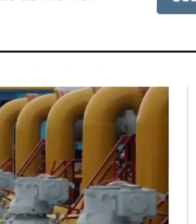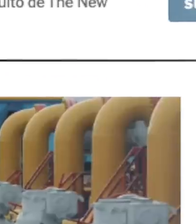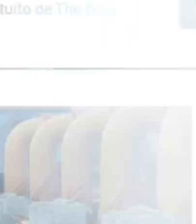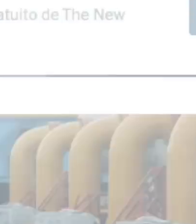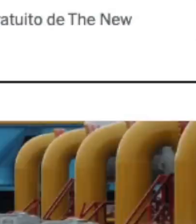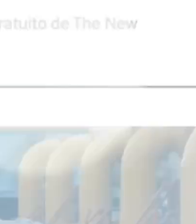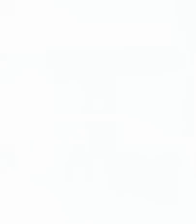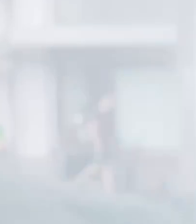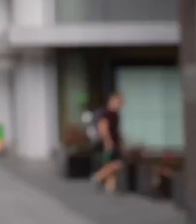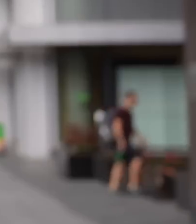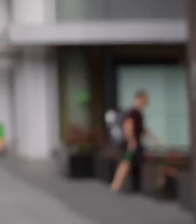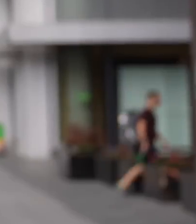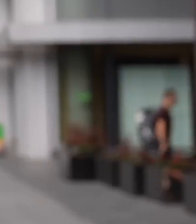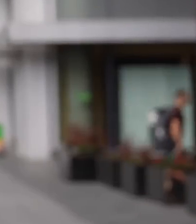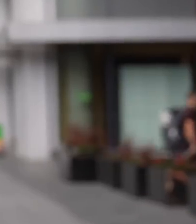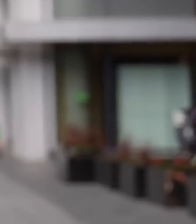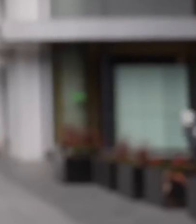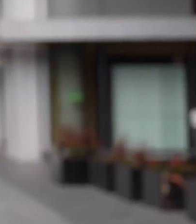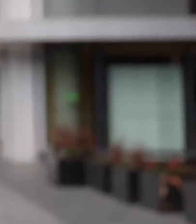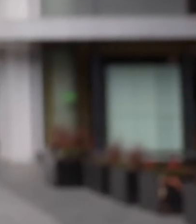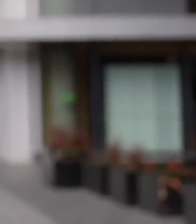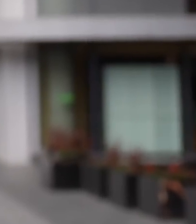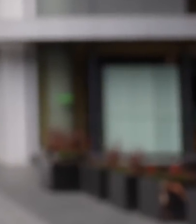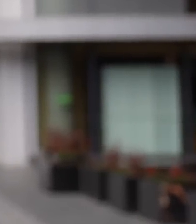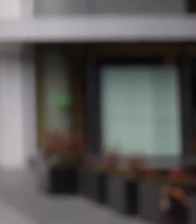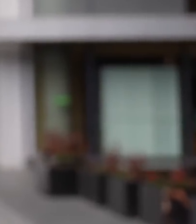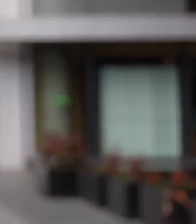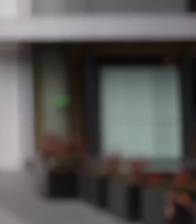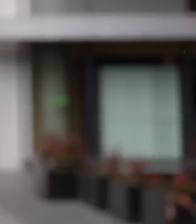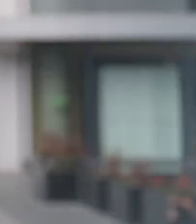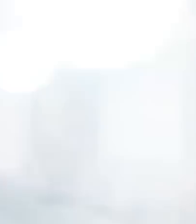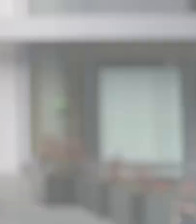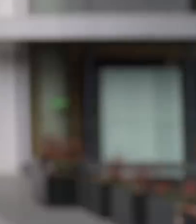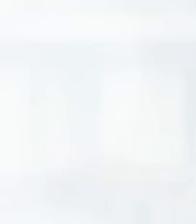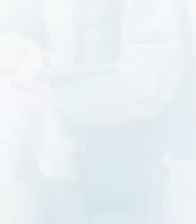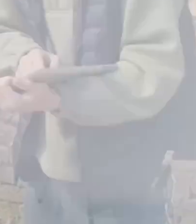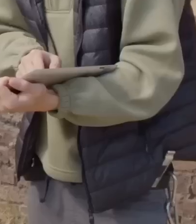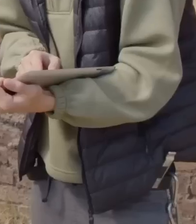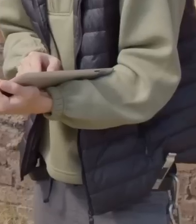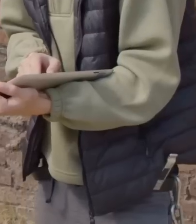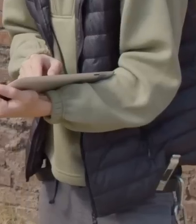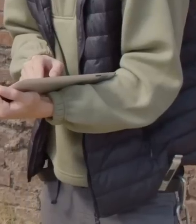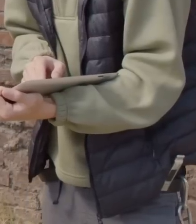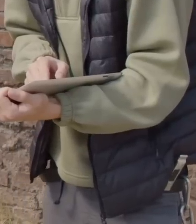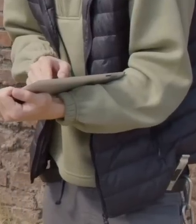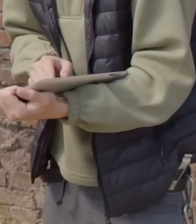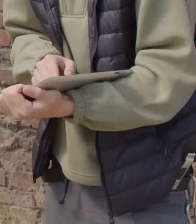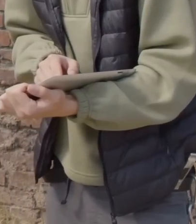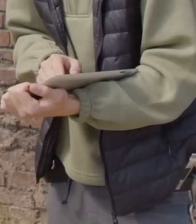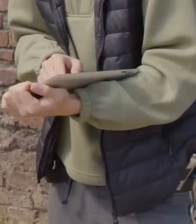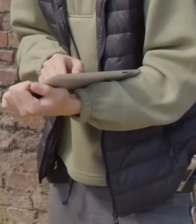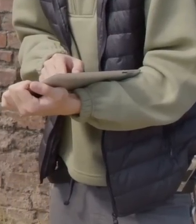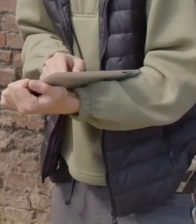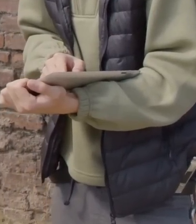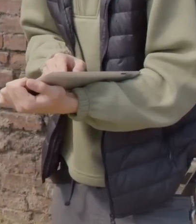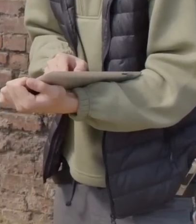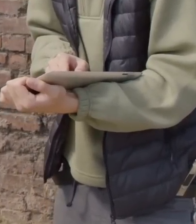medios internacionales están a la orden de las grandes élites buscando engañar a como de lugar